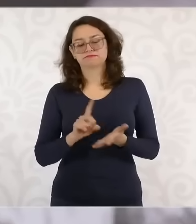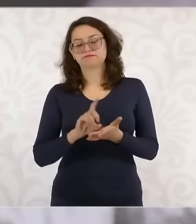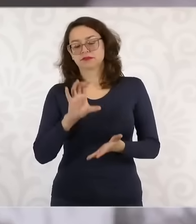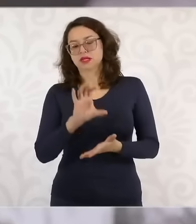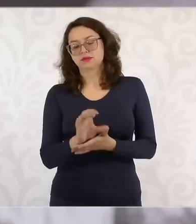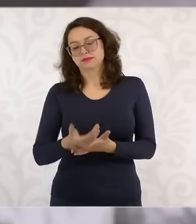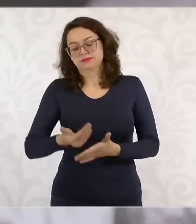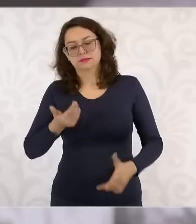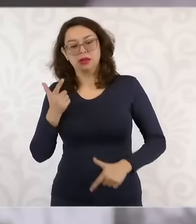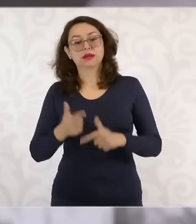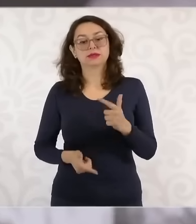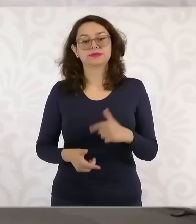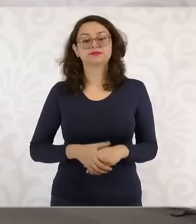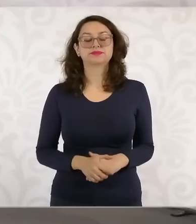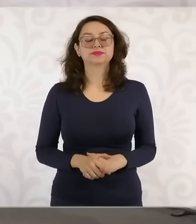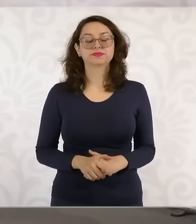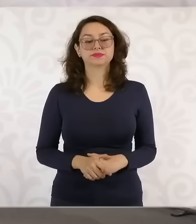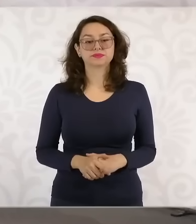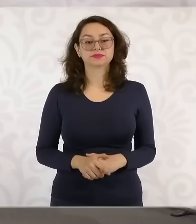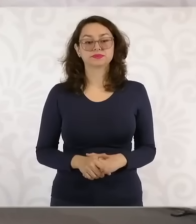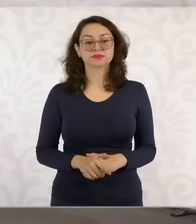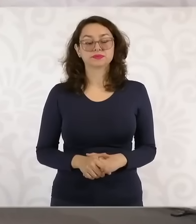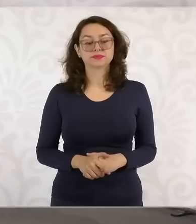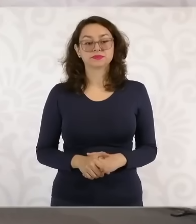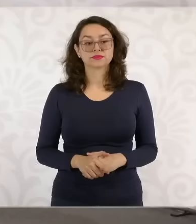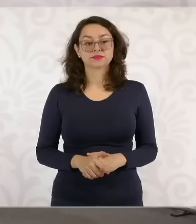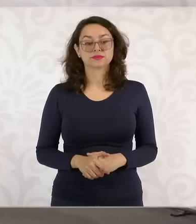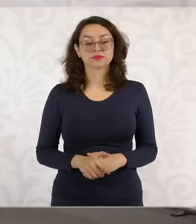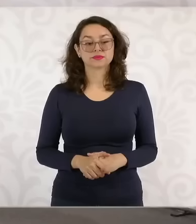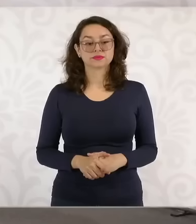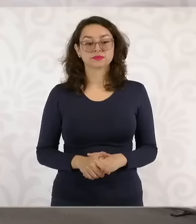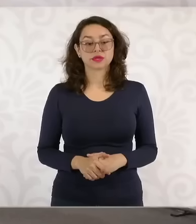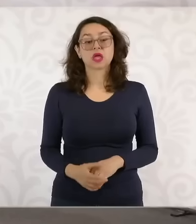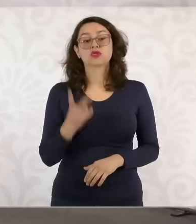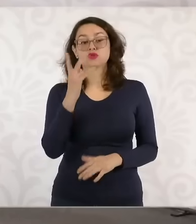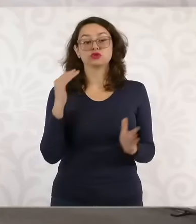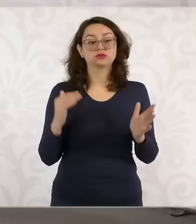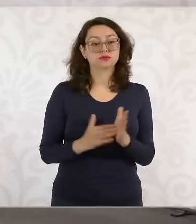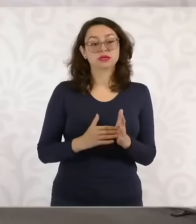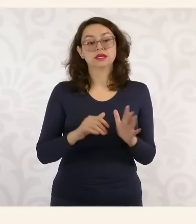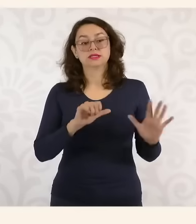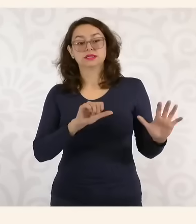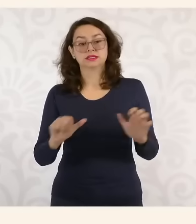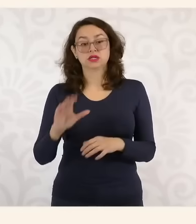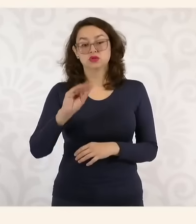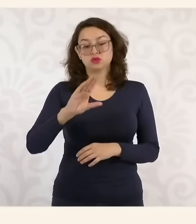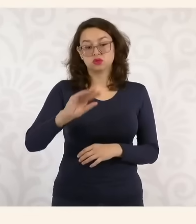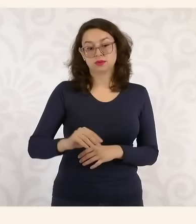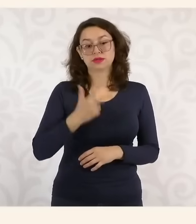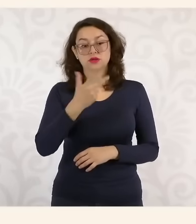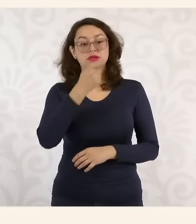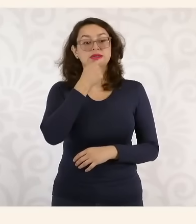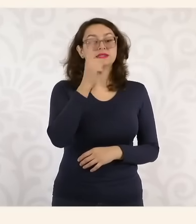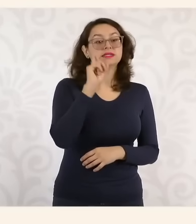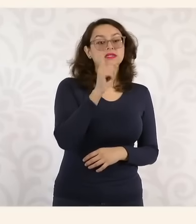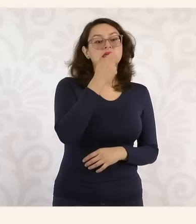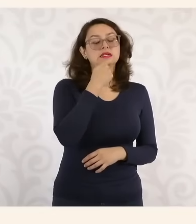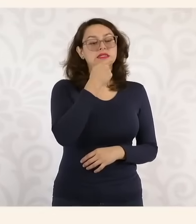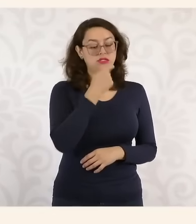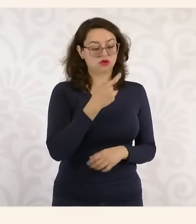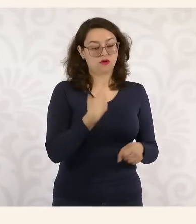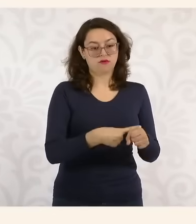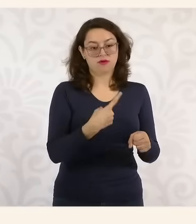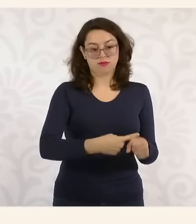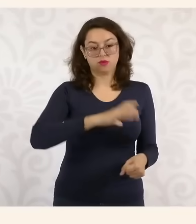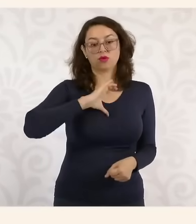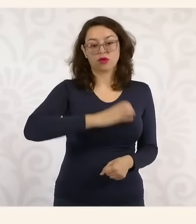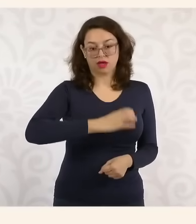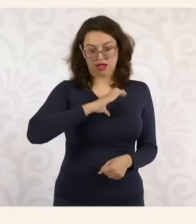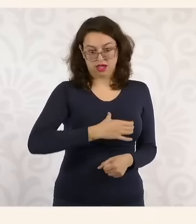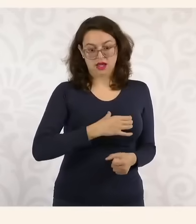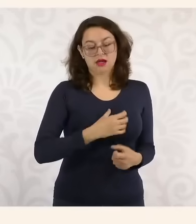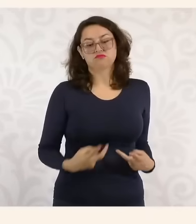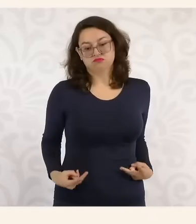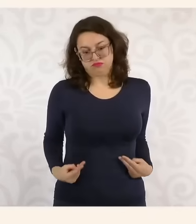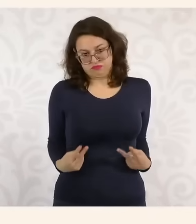Adelante. Hemos apoyado a 2,698 niñas y niños con cáncer. La presidenta instruyó que se entregara